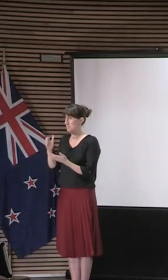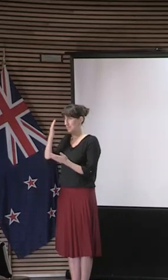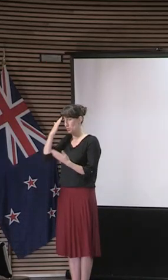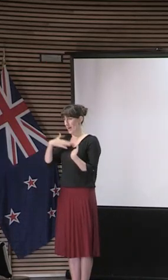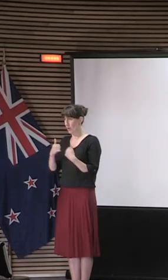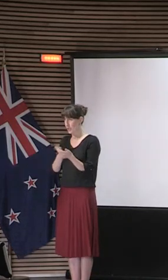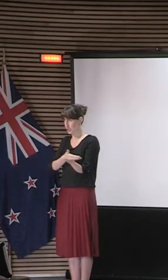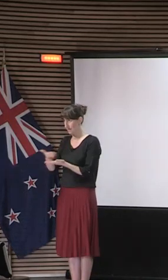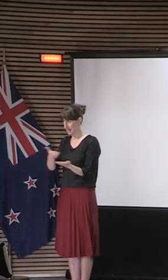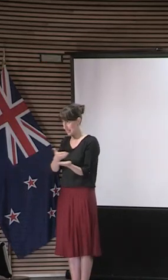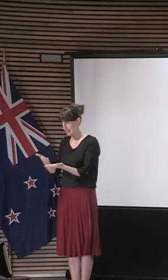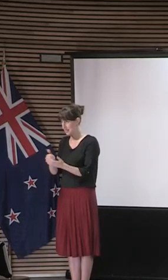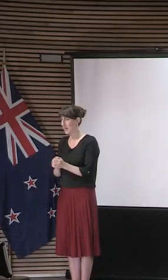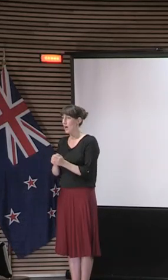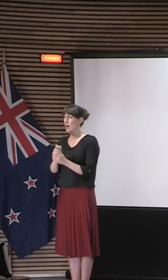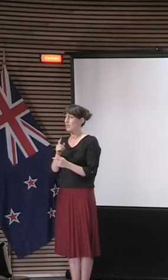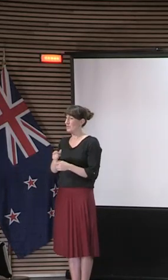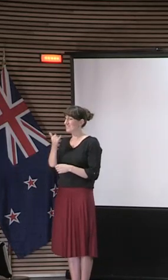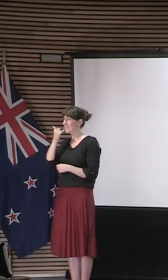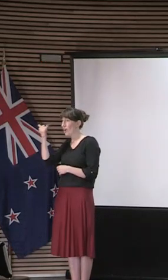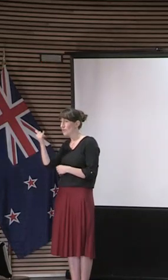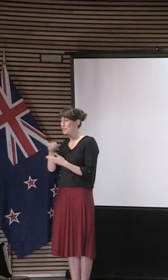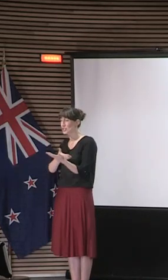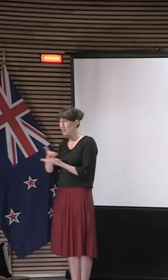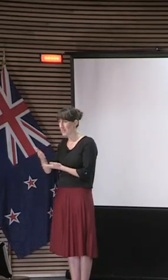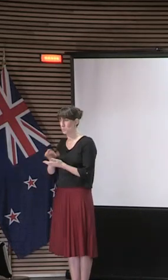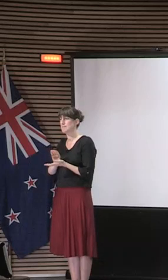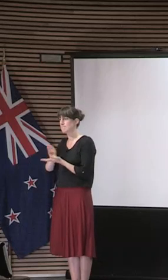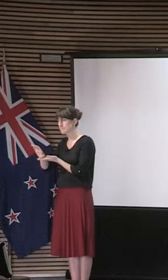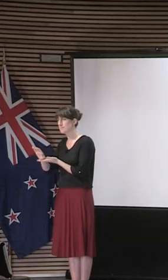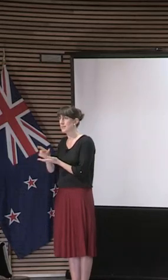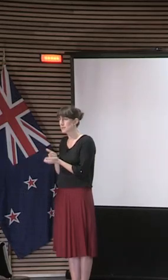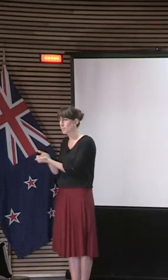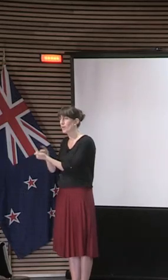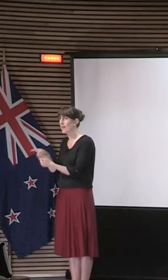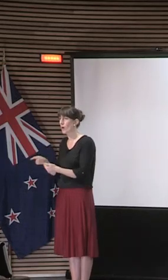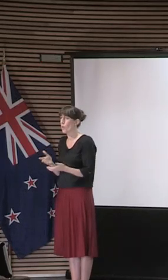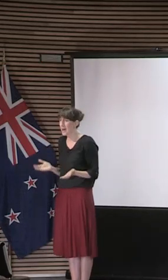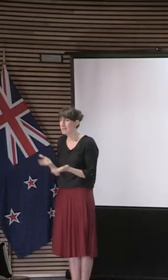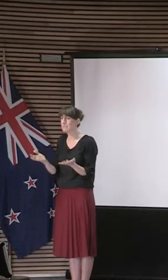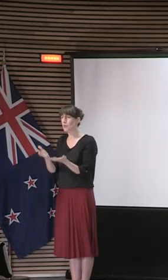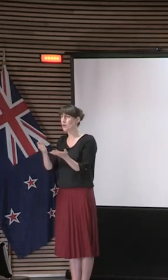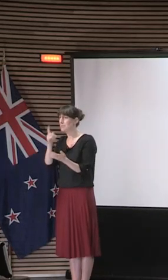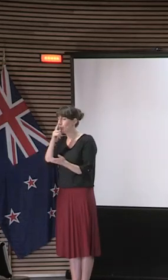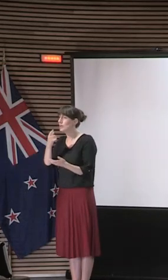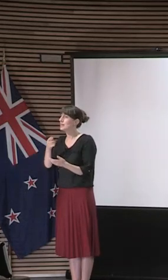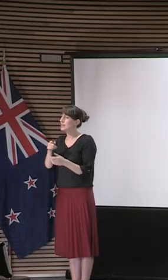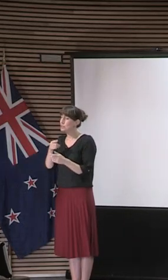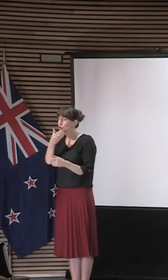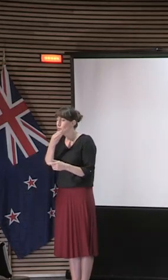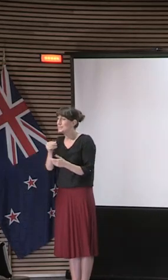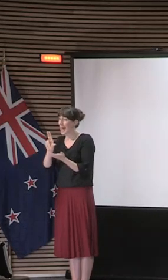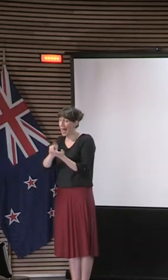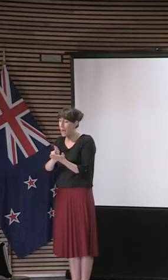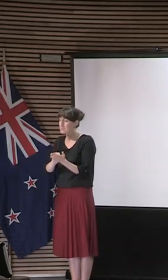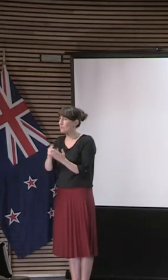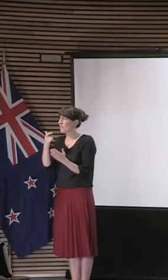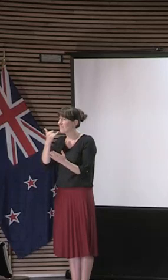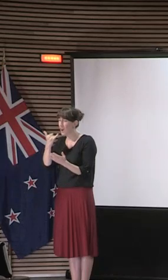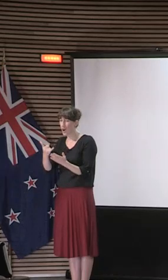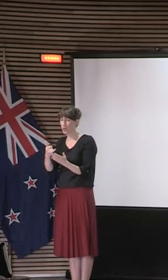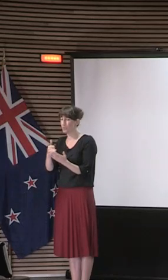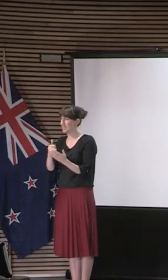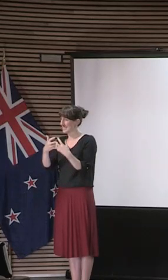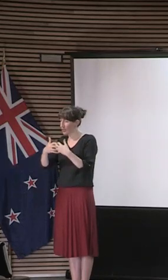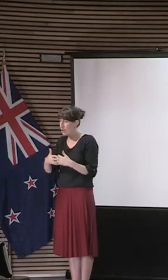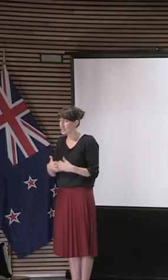whakataunga mo te kati. He mea e